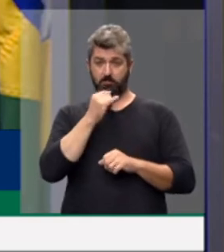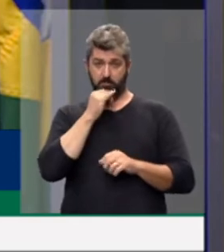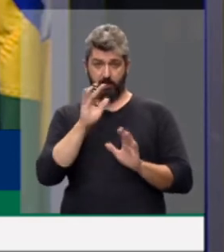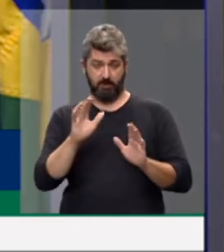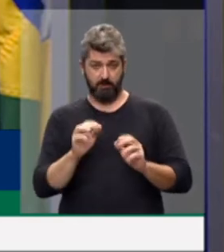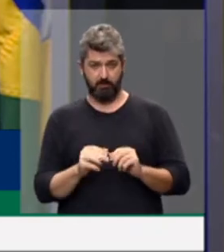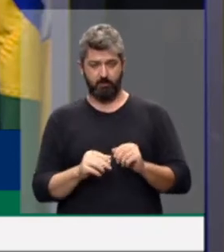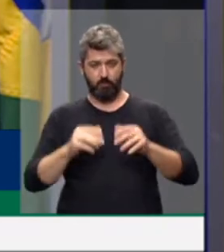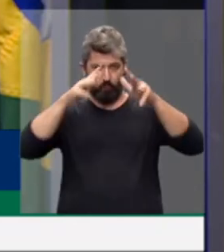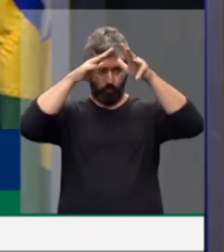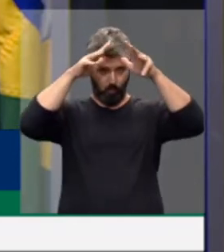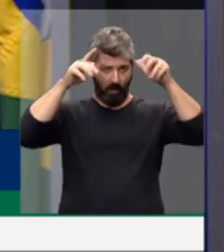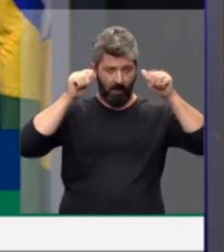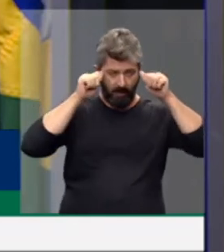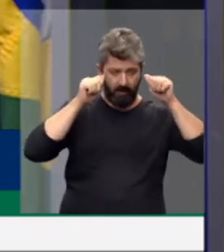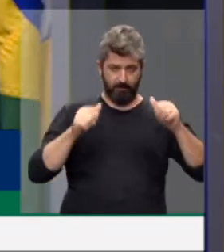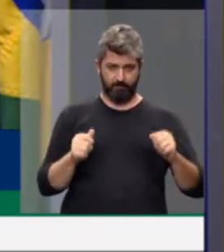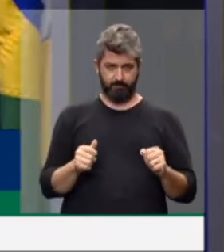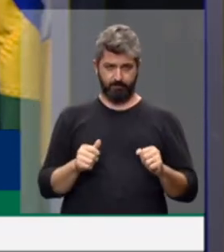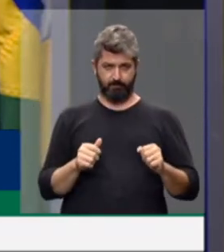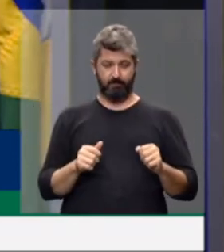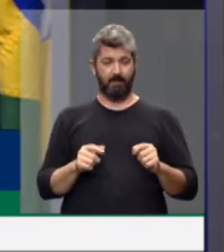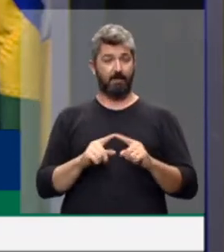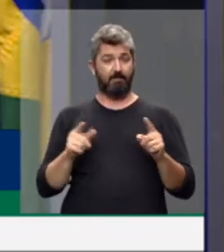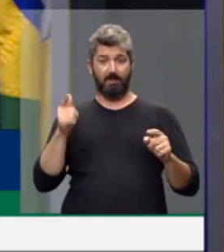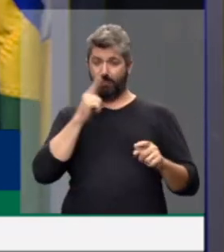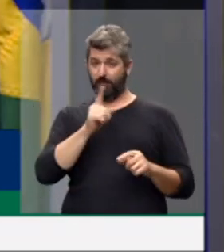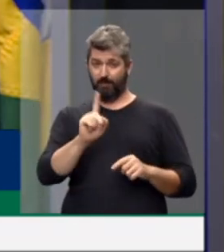ATÉ TER OU TRAZER A INTENÇÃO DE MELHORAR AS CONTAS DE ENERGIA POR EXEMPLO